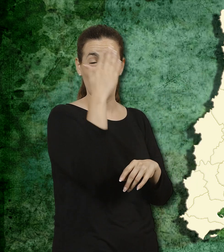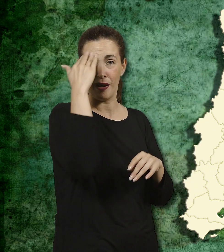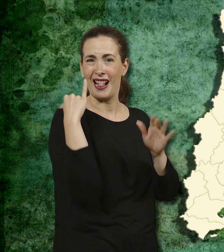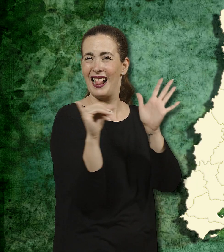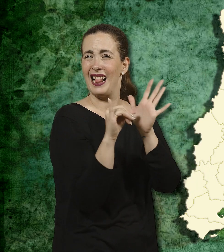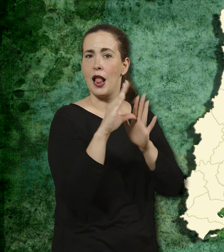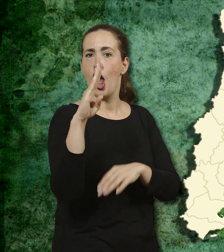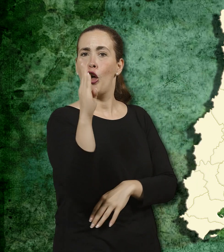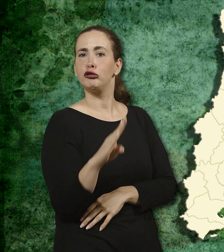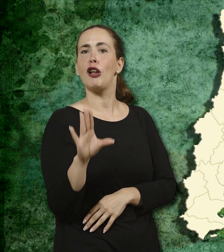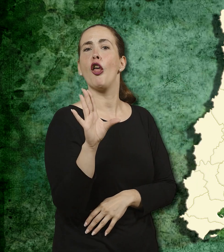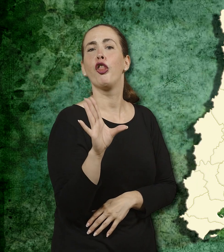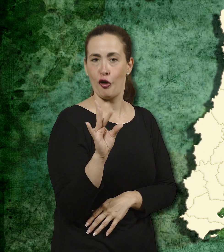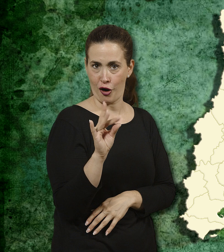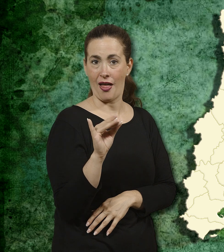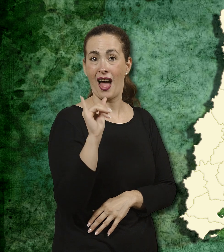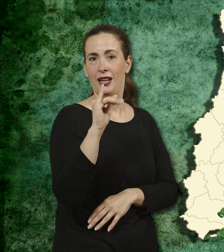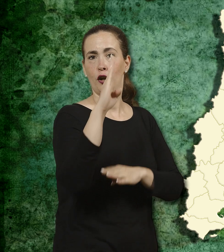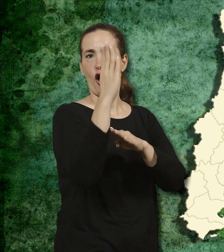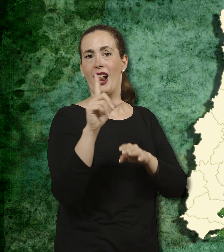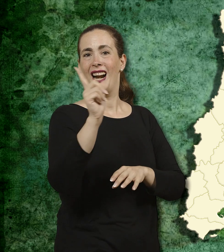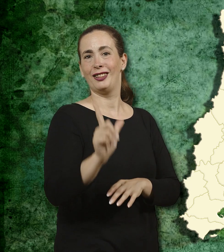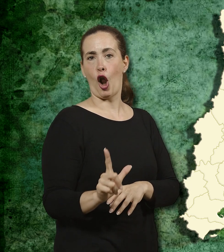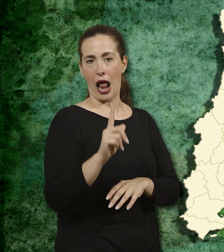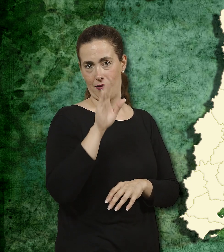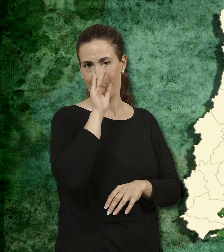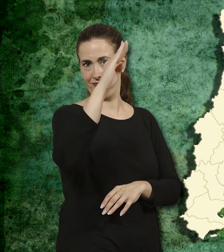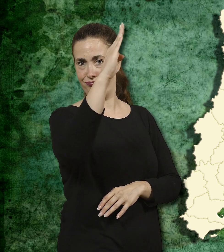A cavall entre la Costa Daurada i la serralada Litoral,